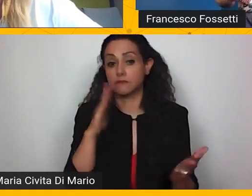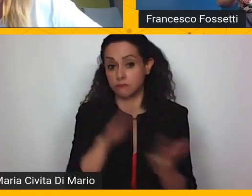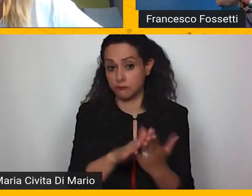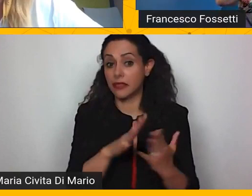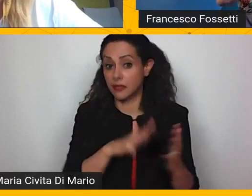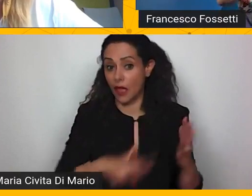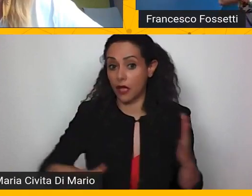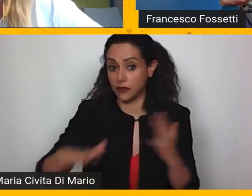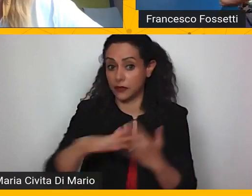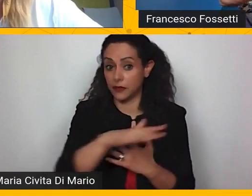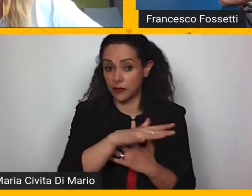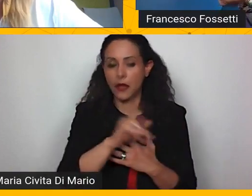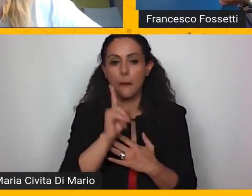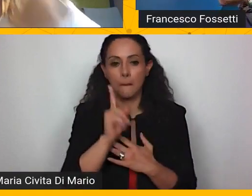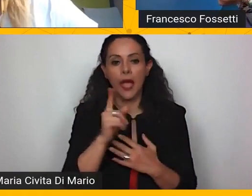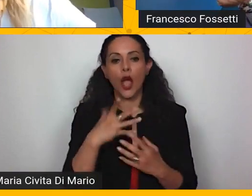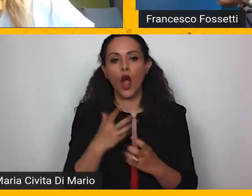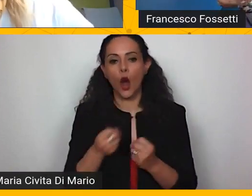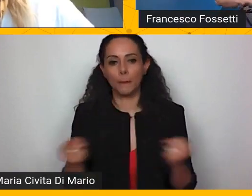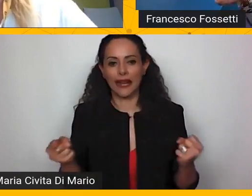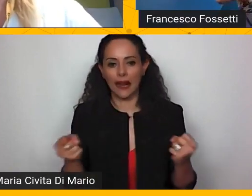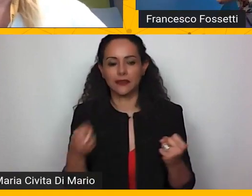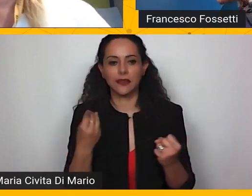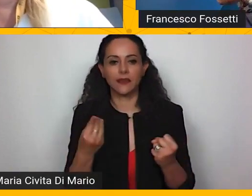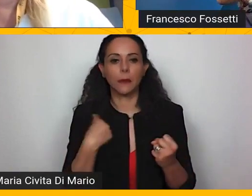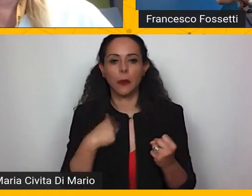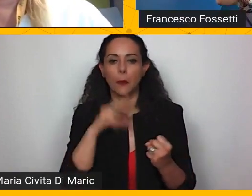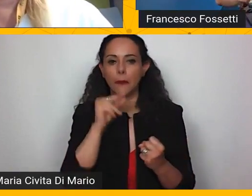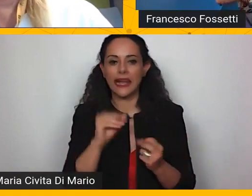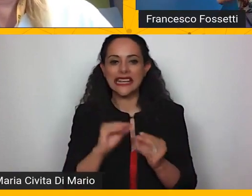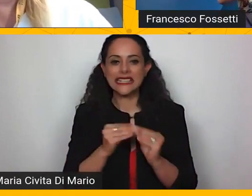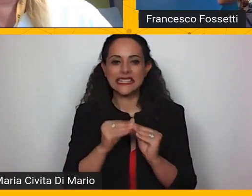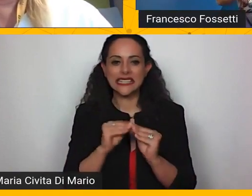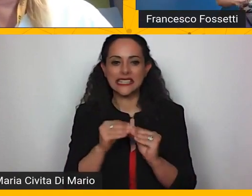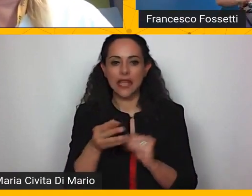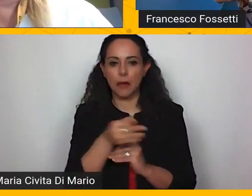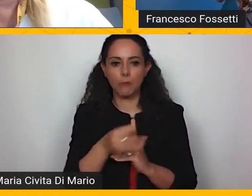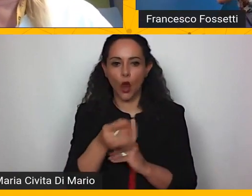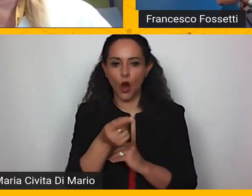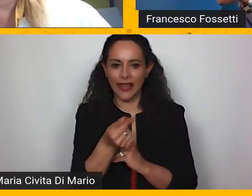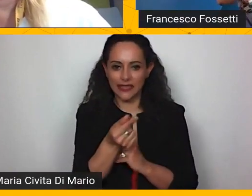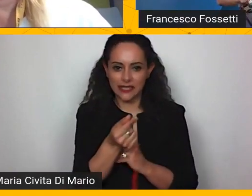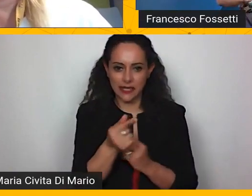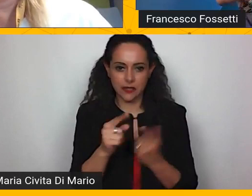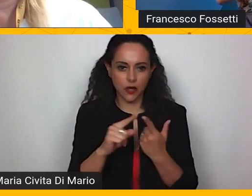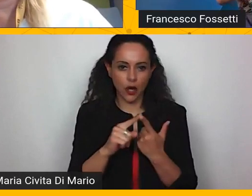impattanti ma appunto è più operativa parla di sistemi di